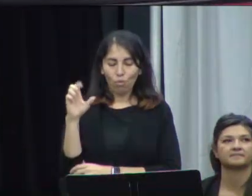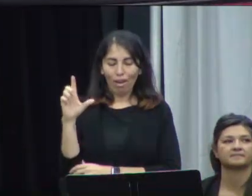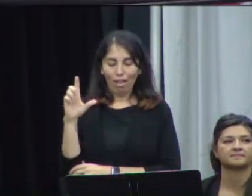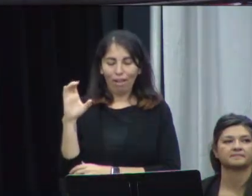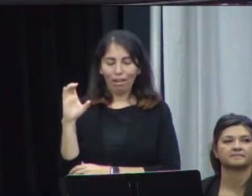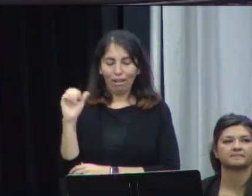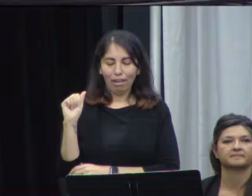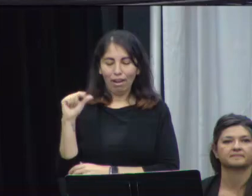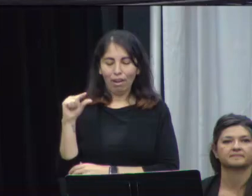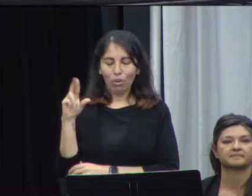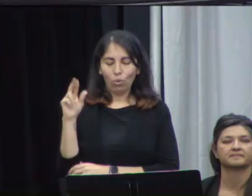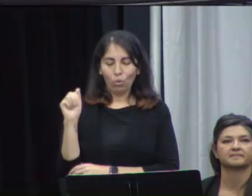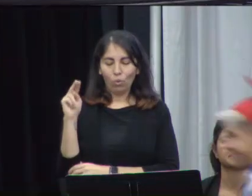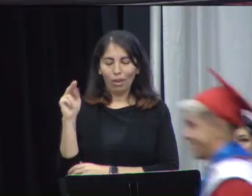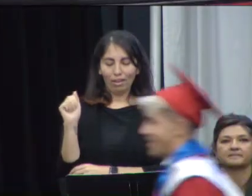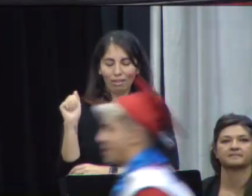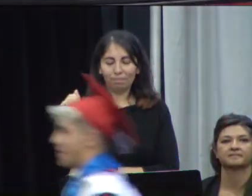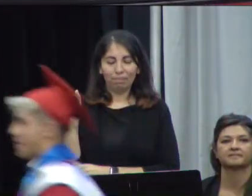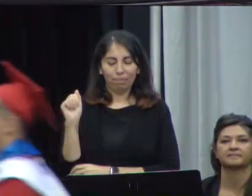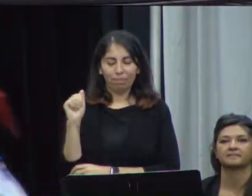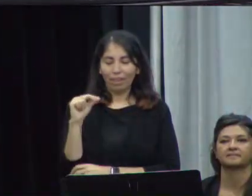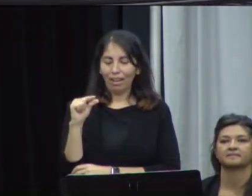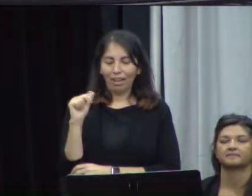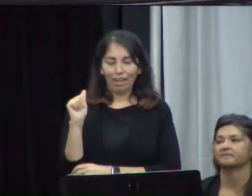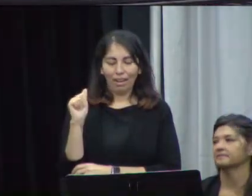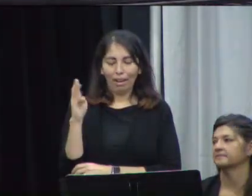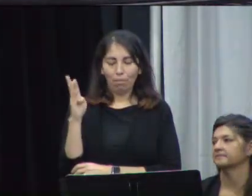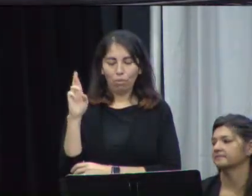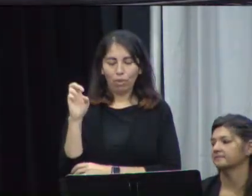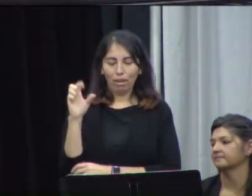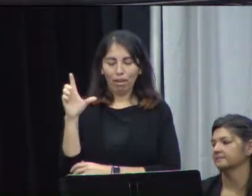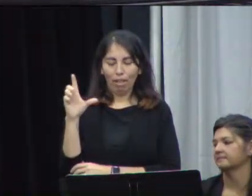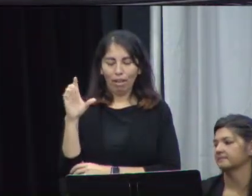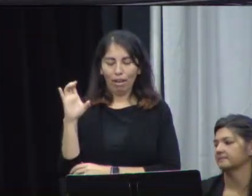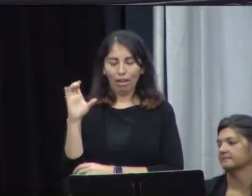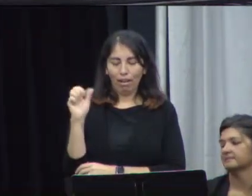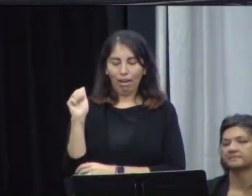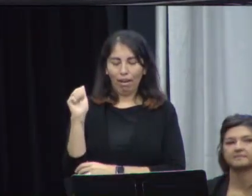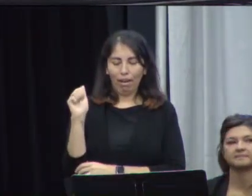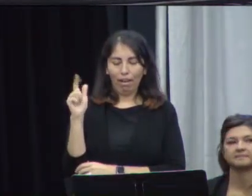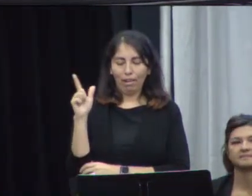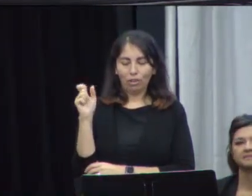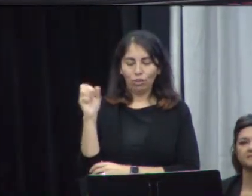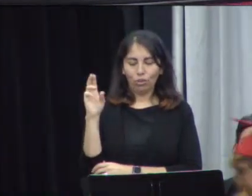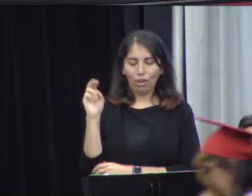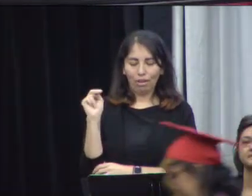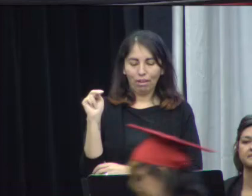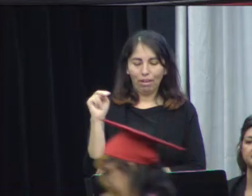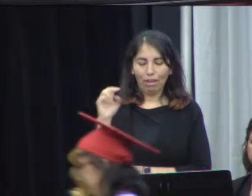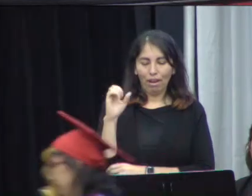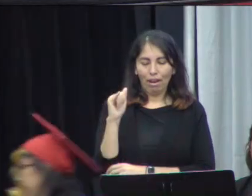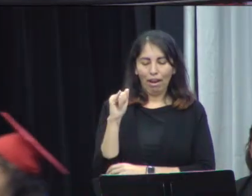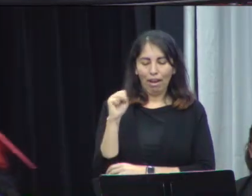(audience applauds) Gabrielle Cadaron. (audience applauds) Isaac Candelaria.